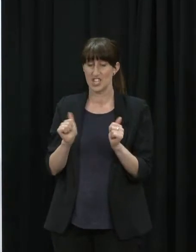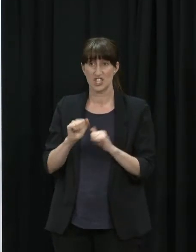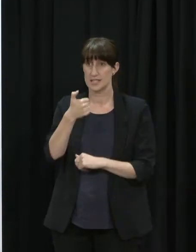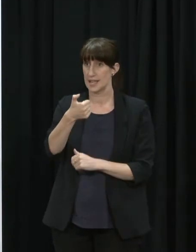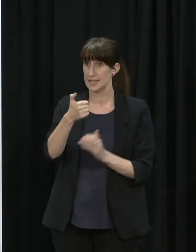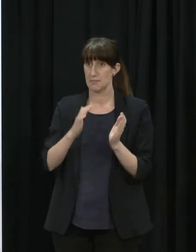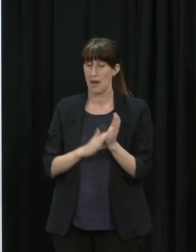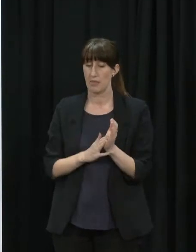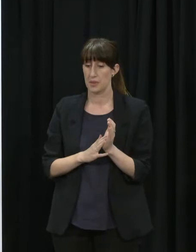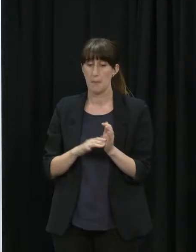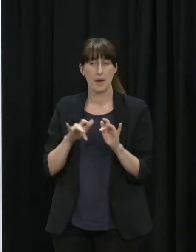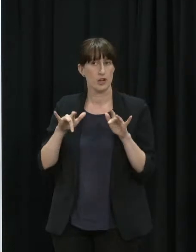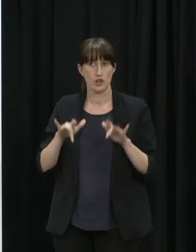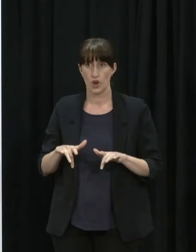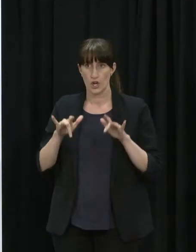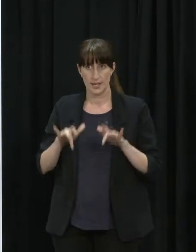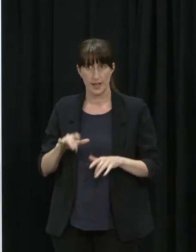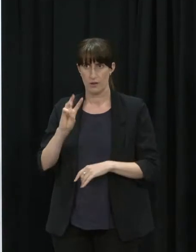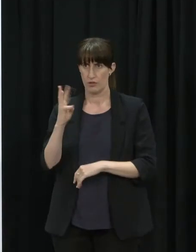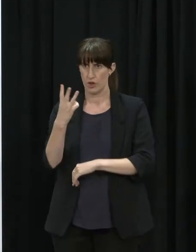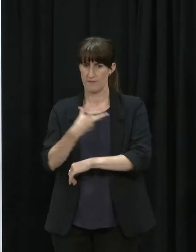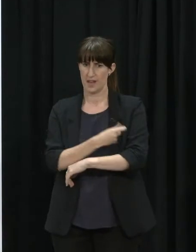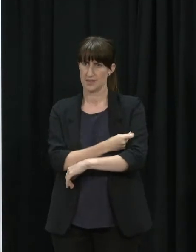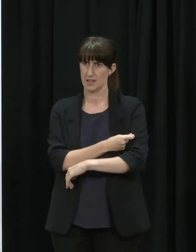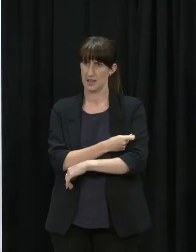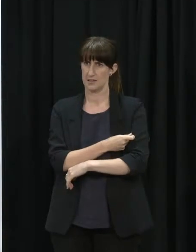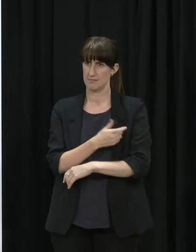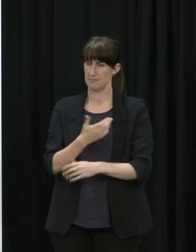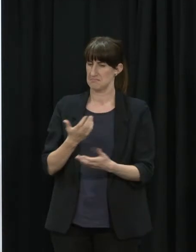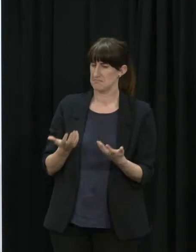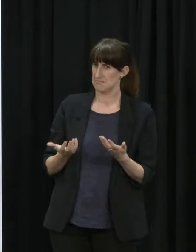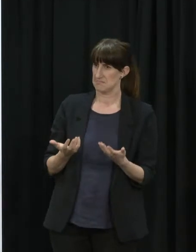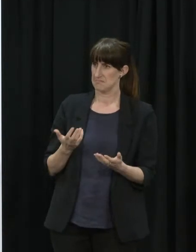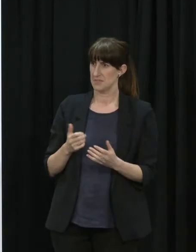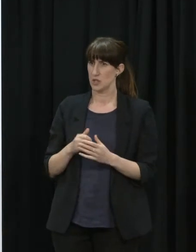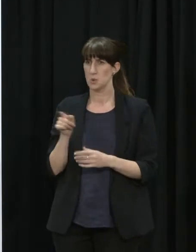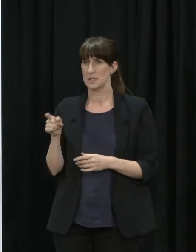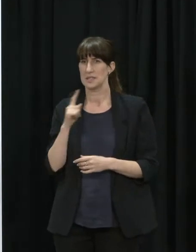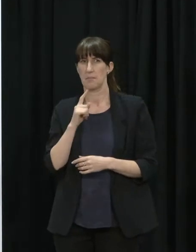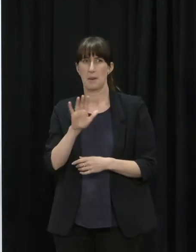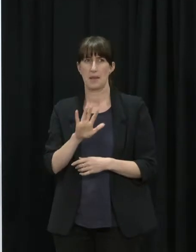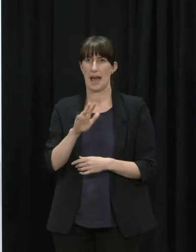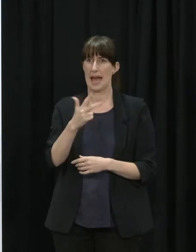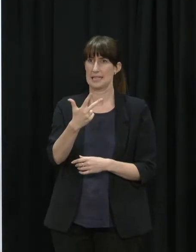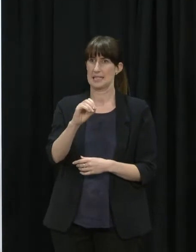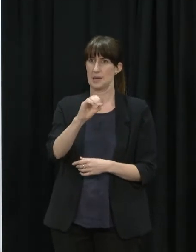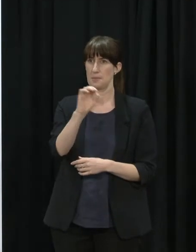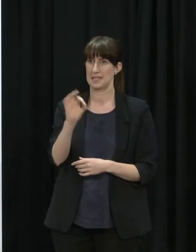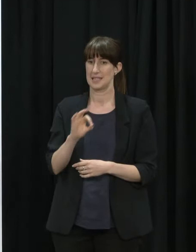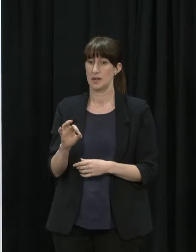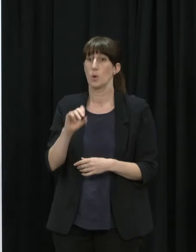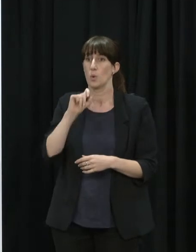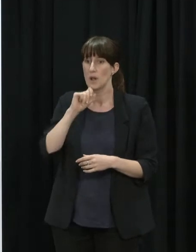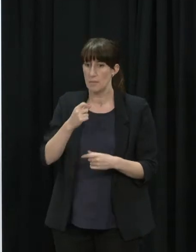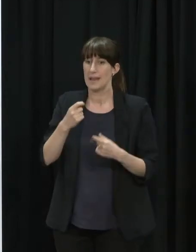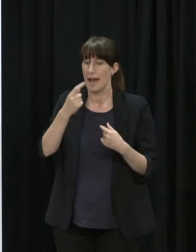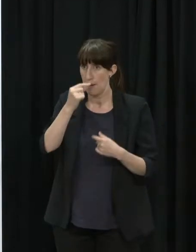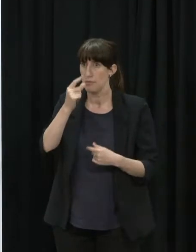I runga i te whakahou whakanui, he nui o nga tangata